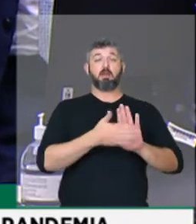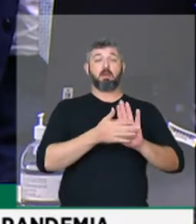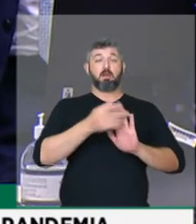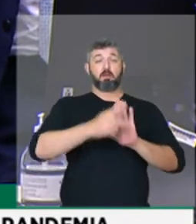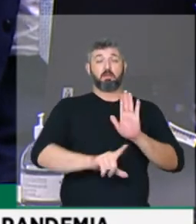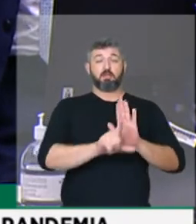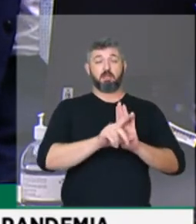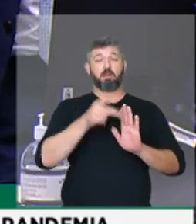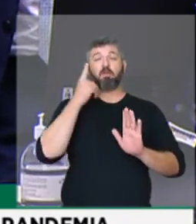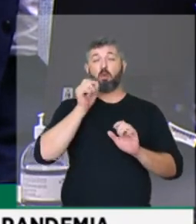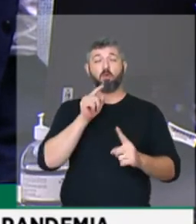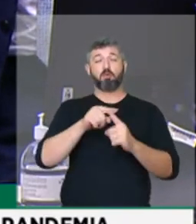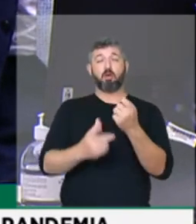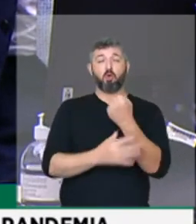OBJETIVAM GARANTIR A SOBREVIVÊNCIA DO SETOR QUE